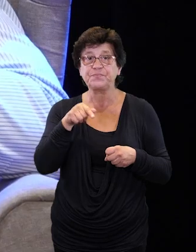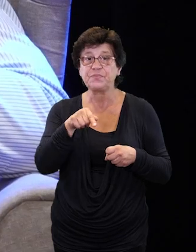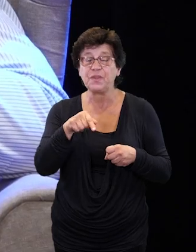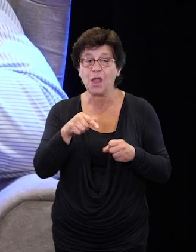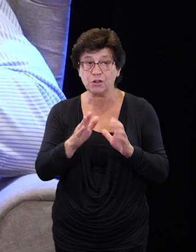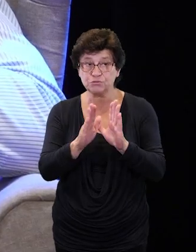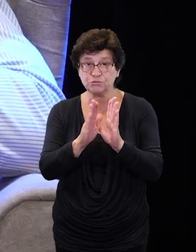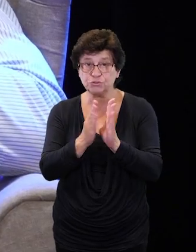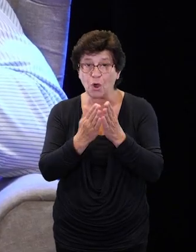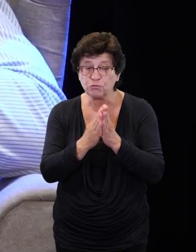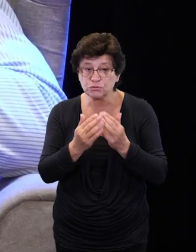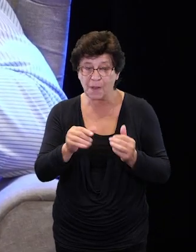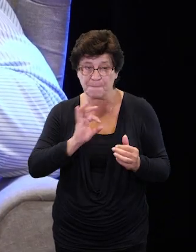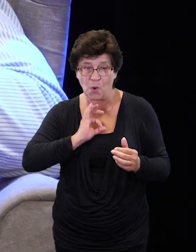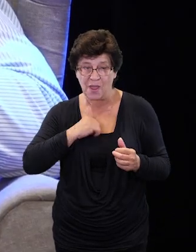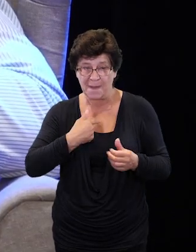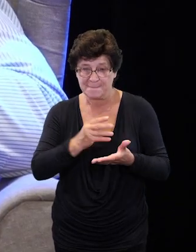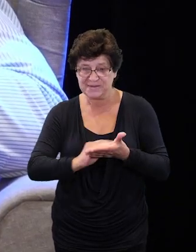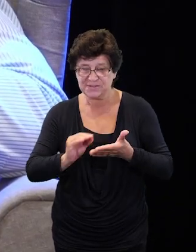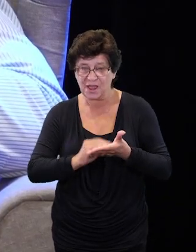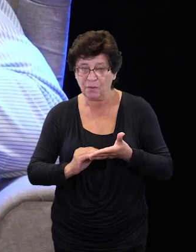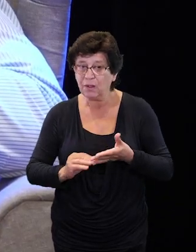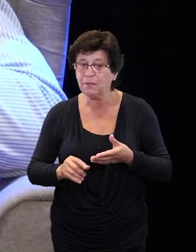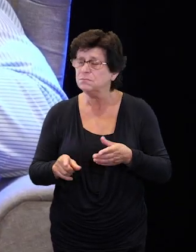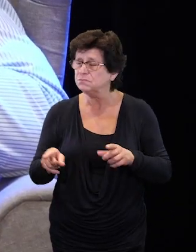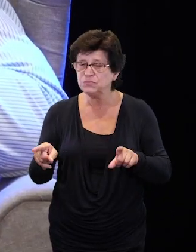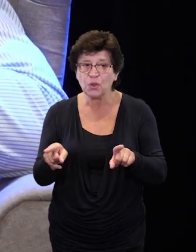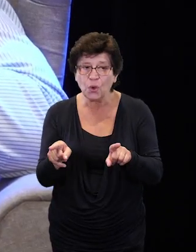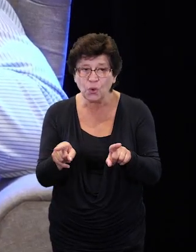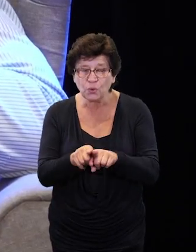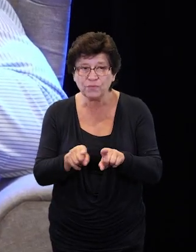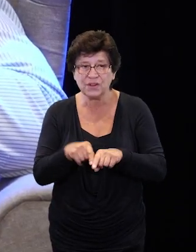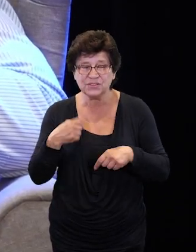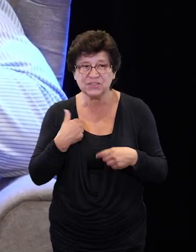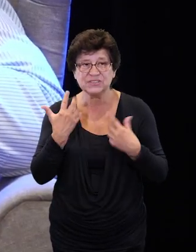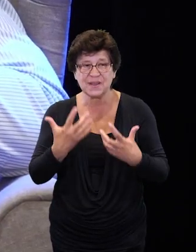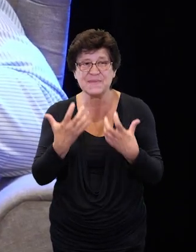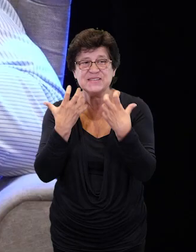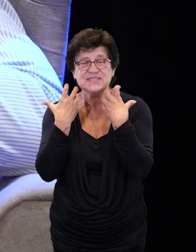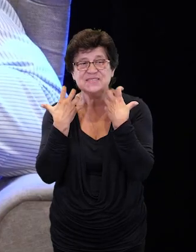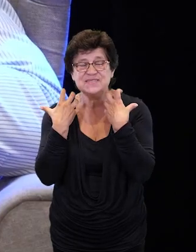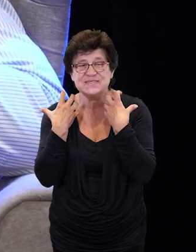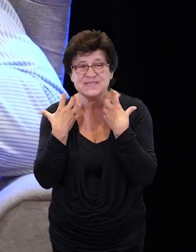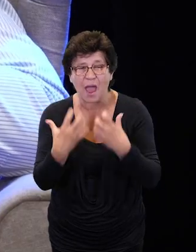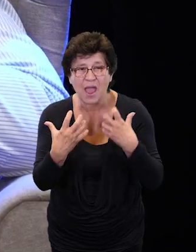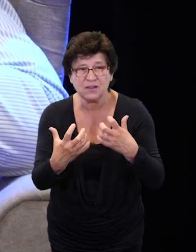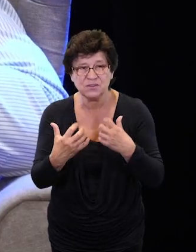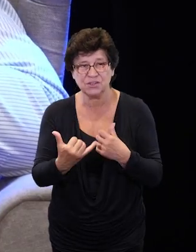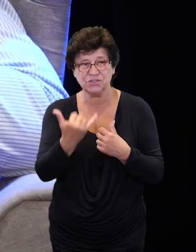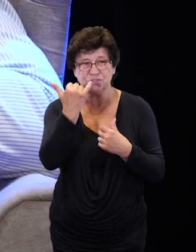też ma służyć temu, że zachęcamy dzieci, że bycie medykiem jest fajne w przyszłości.